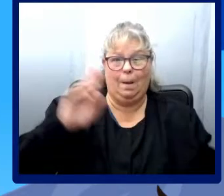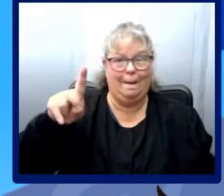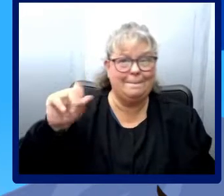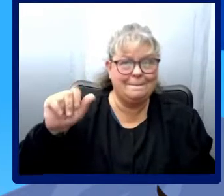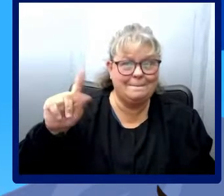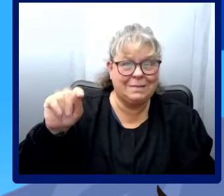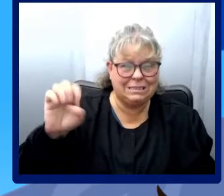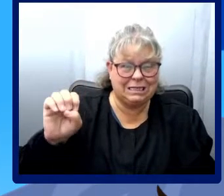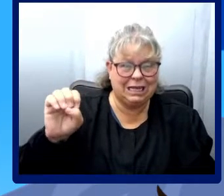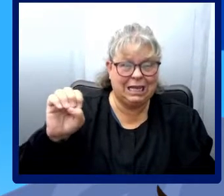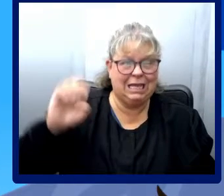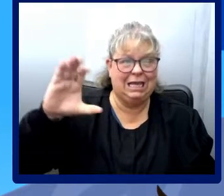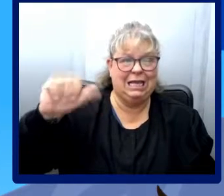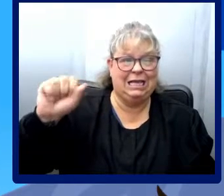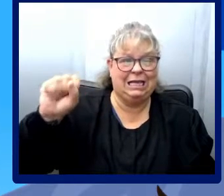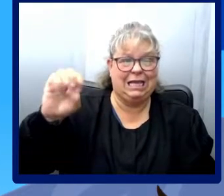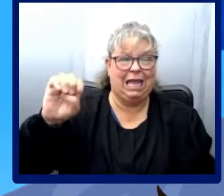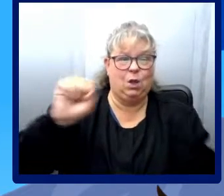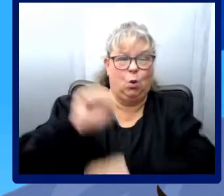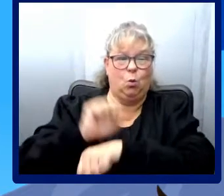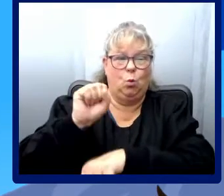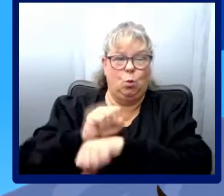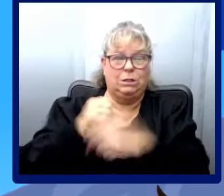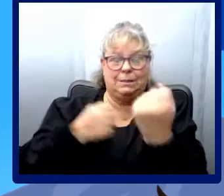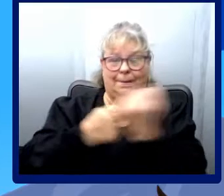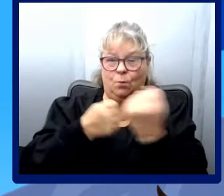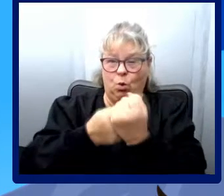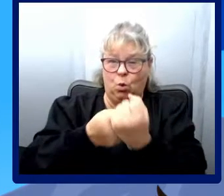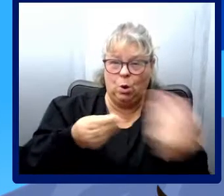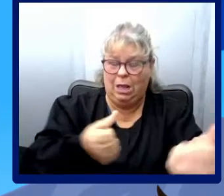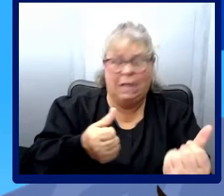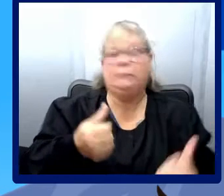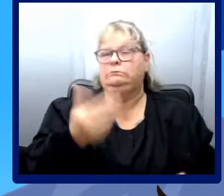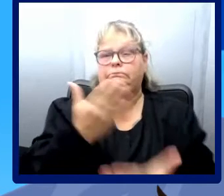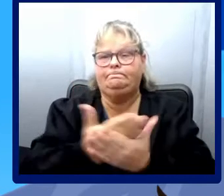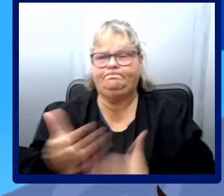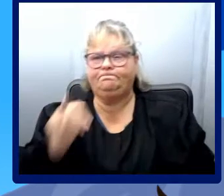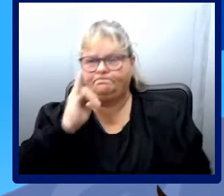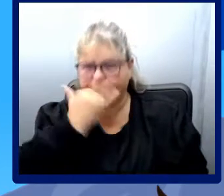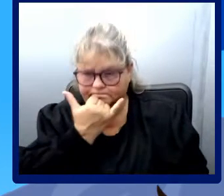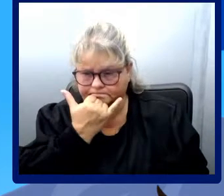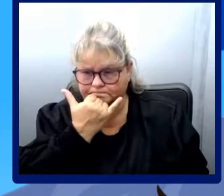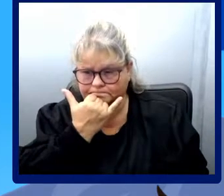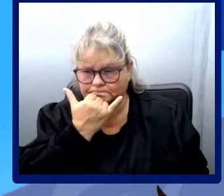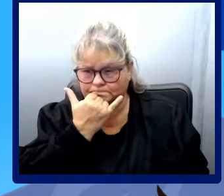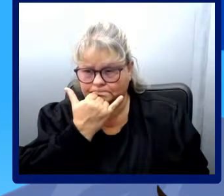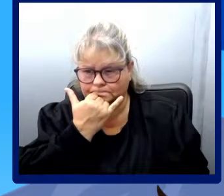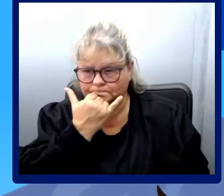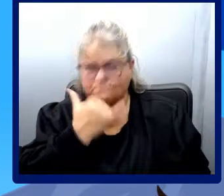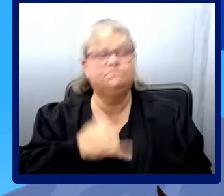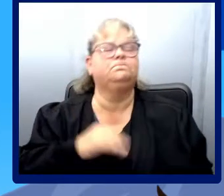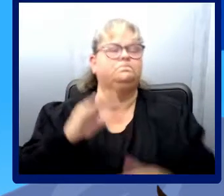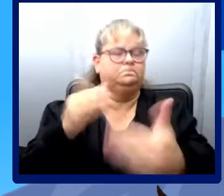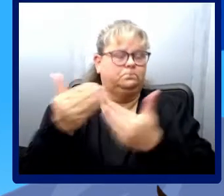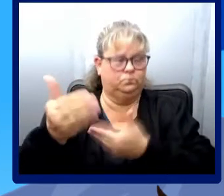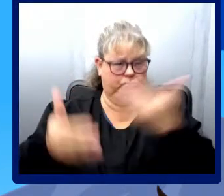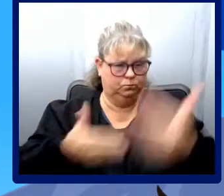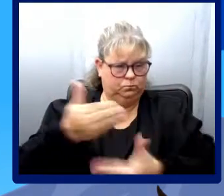llamado Actualizar nivel de soporte del caso, hubo un error. Repasaremos los pasos del flujo. Como he mencionado, mi flujo comenzó,